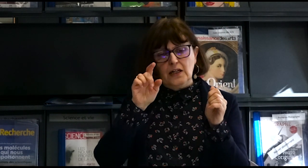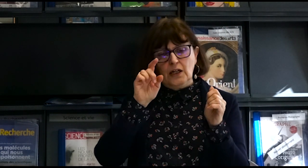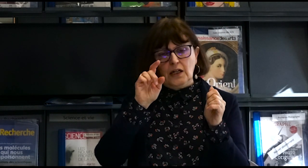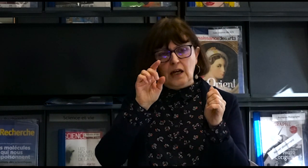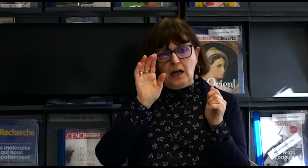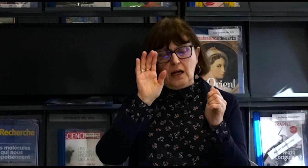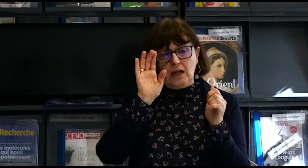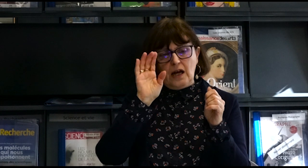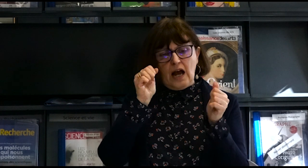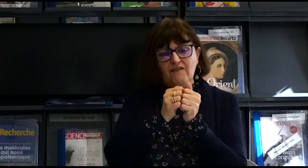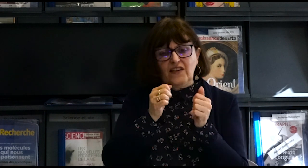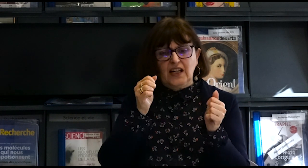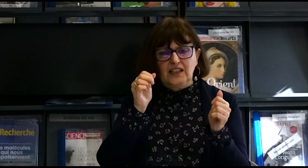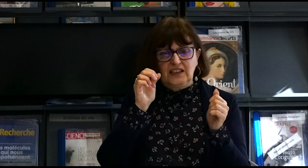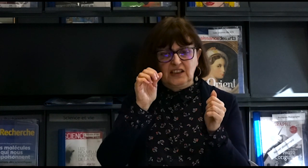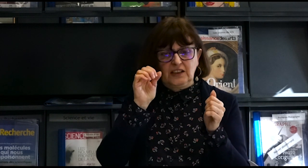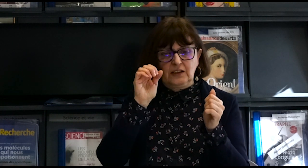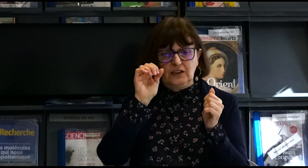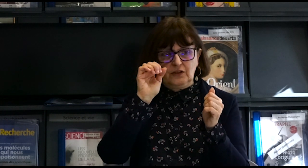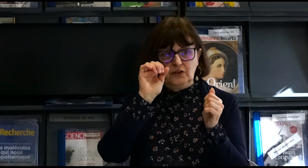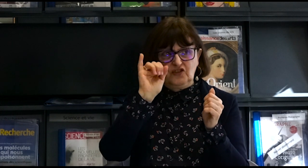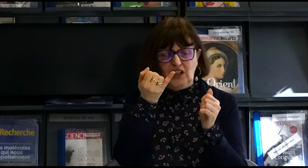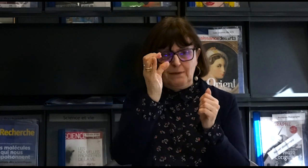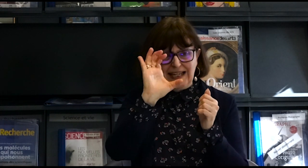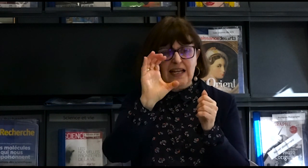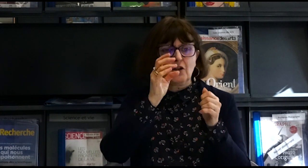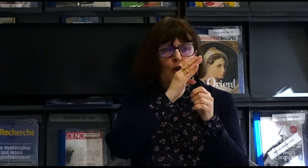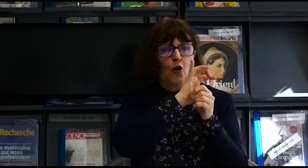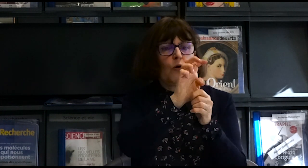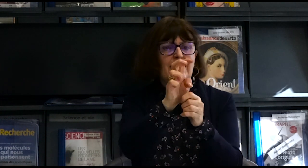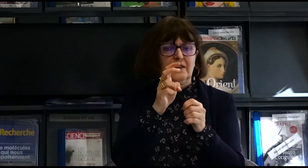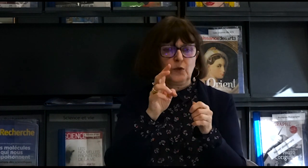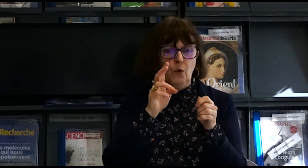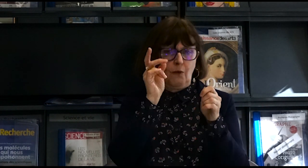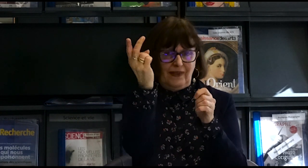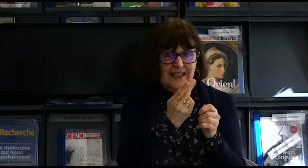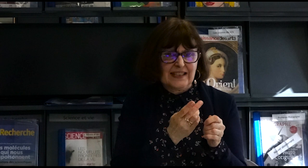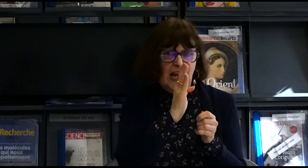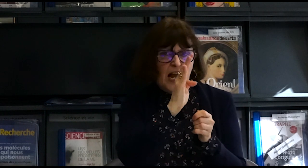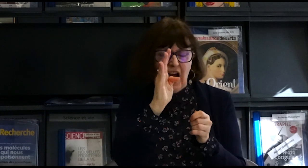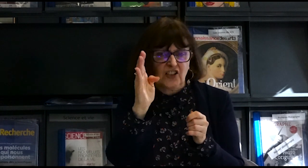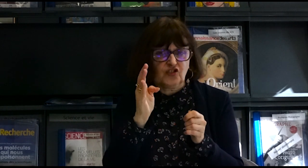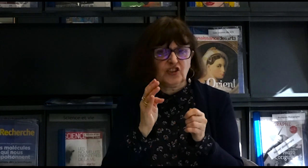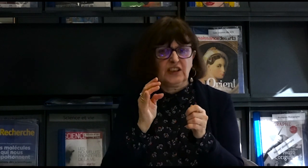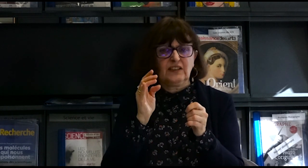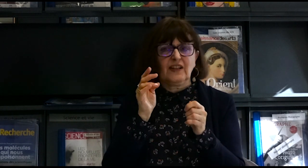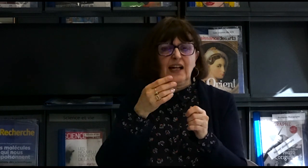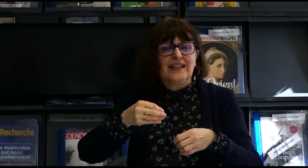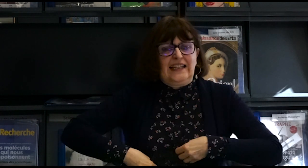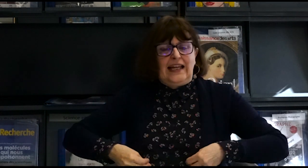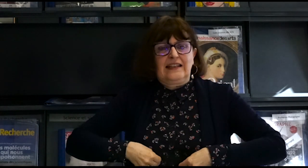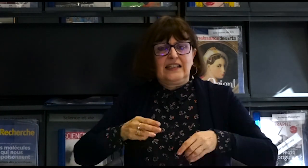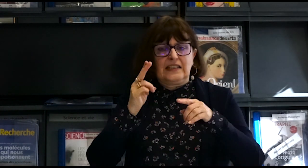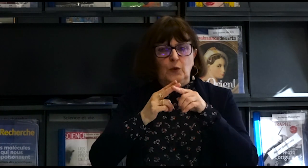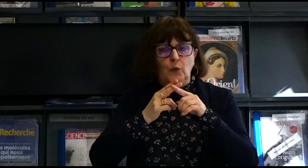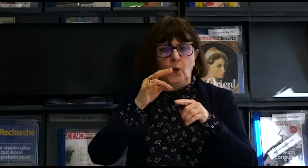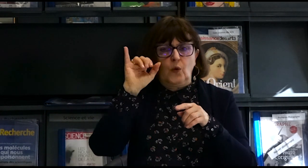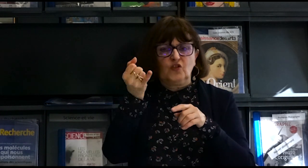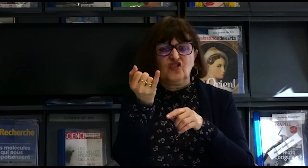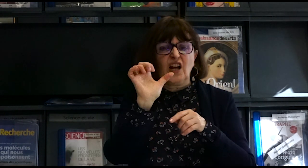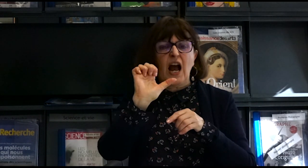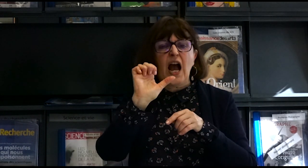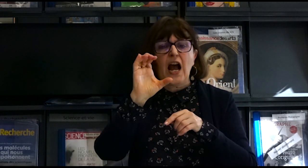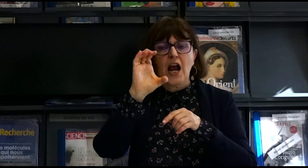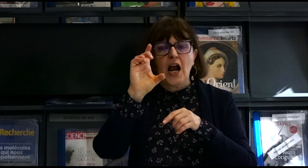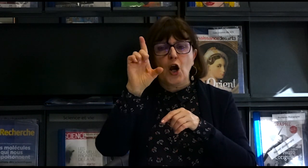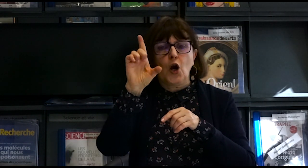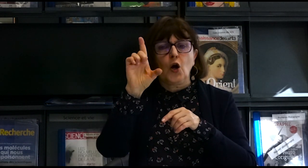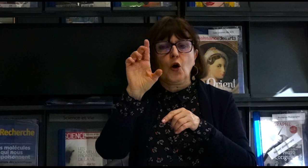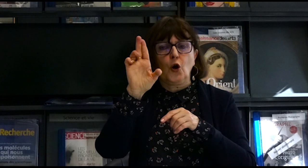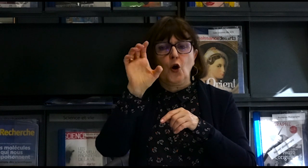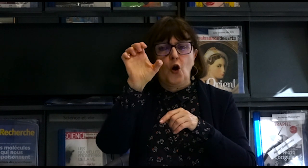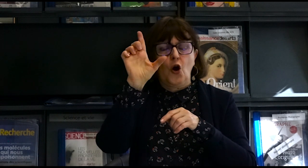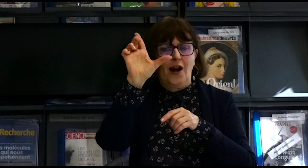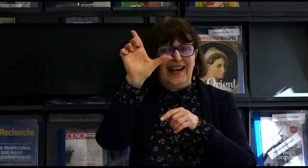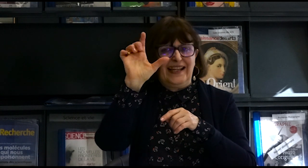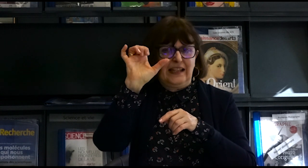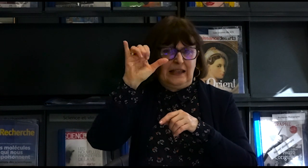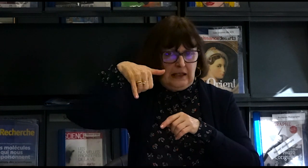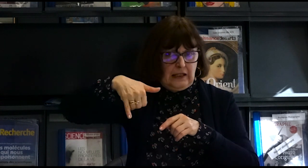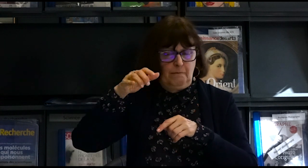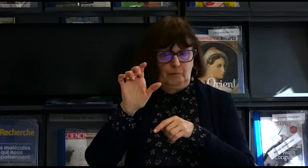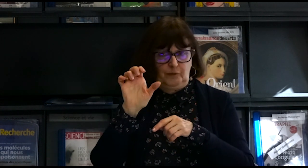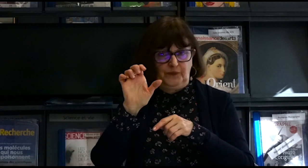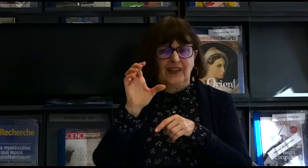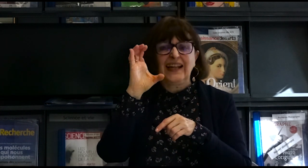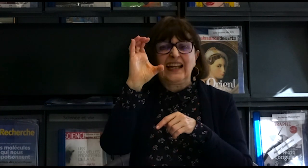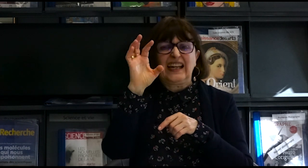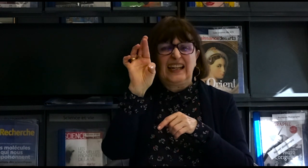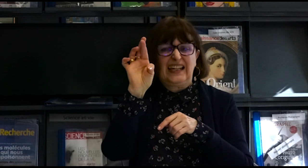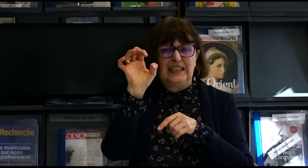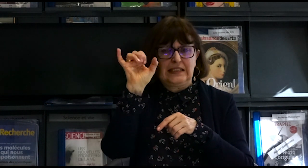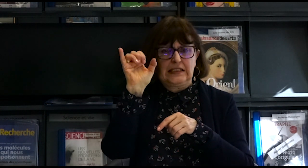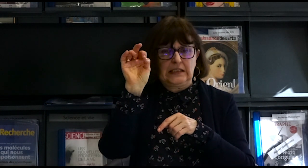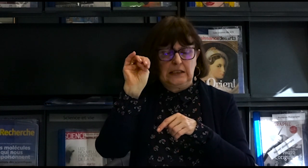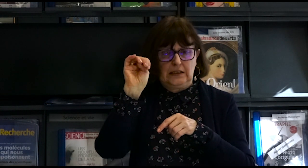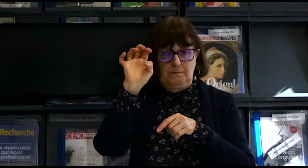et aussi avec la directrice Jacqueline Crist de la James Castle Collection & Archive.